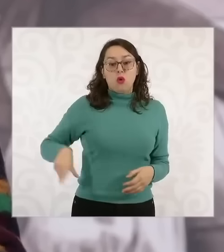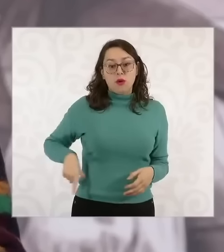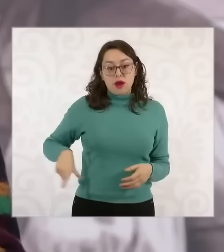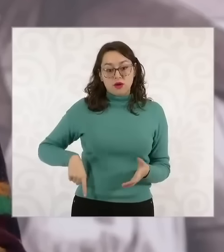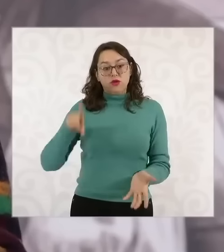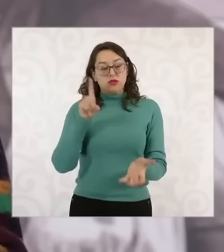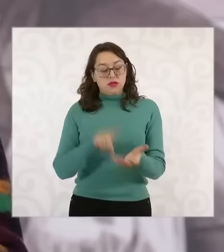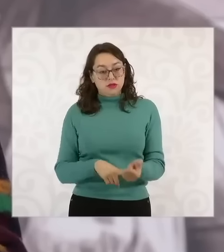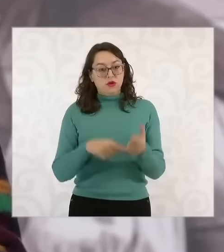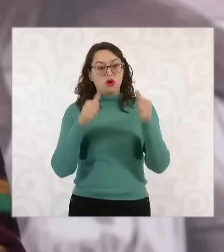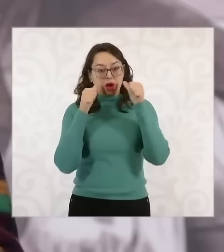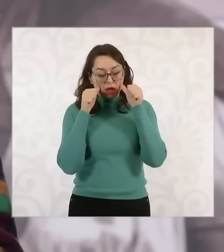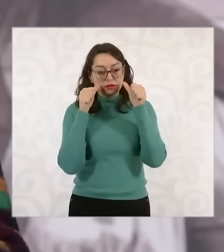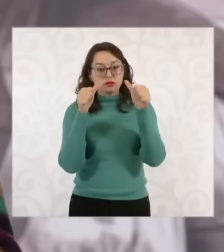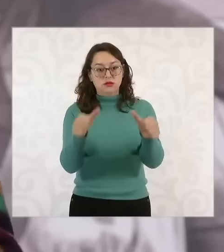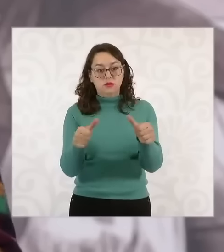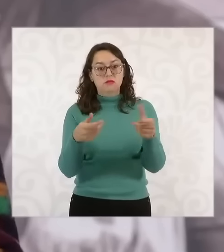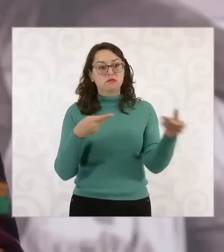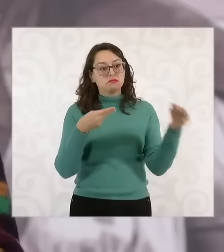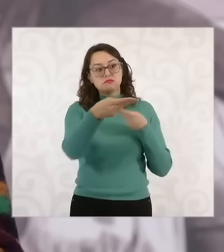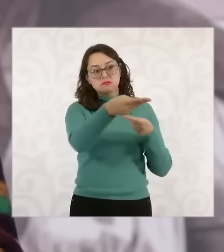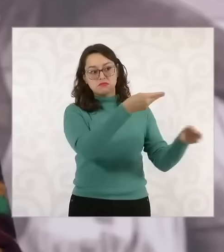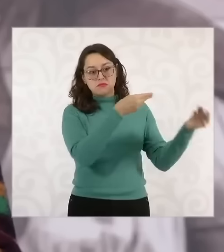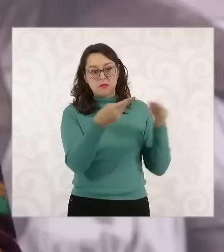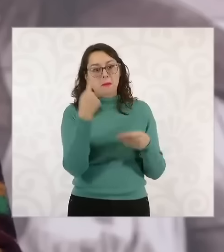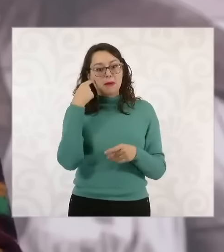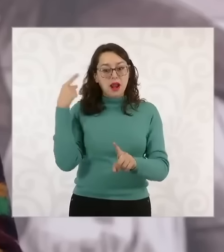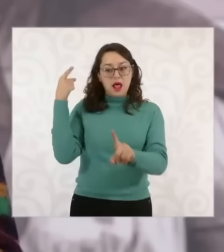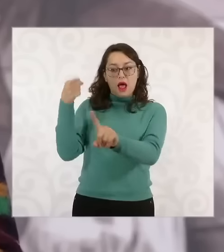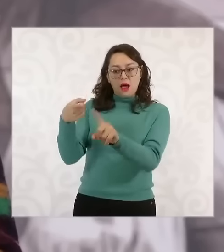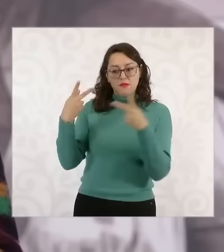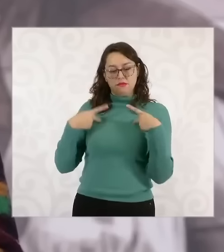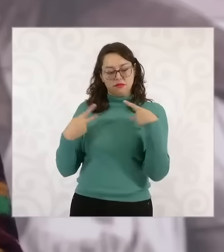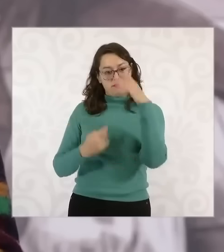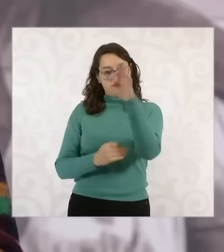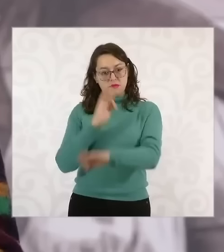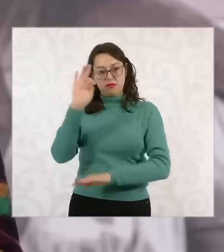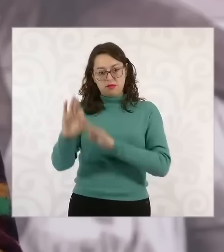el sector salud pueda intercambiar para darle el mejor servicio a las personas y no dependa de la